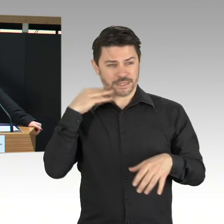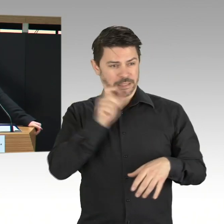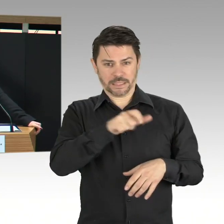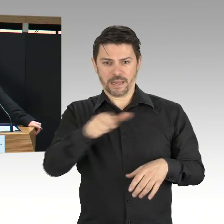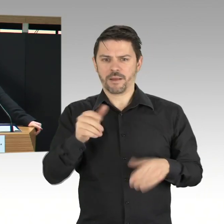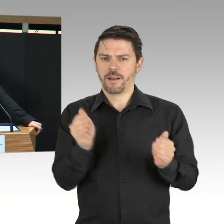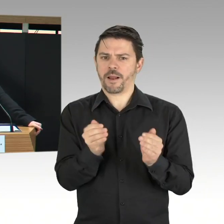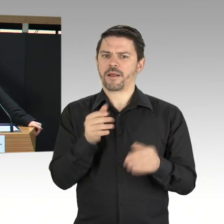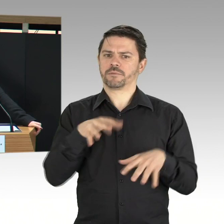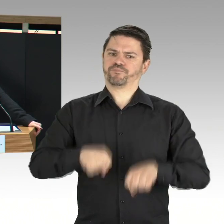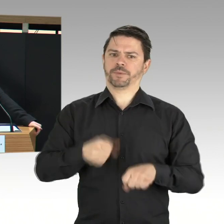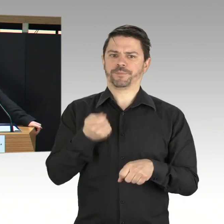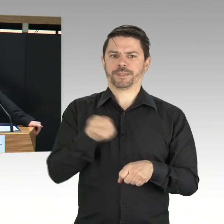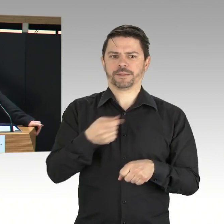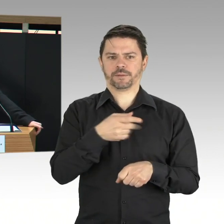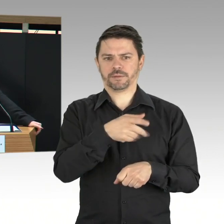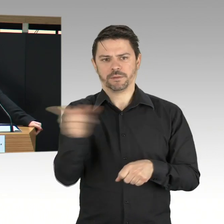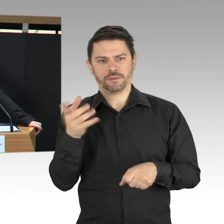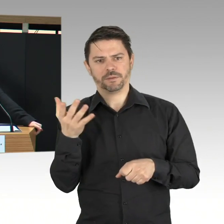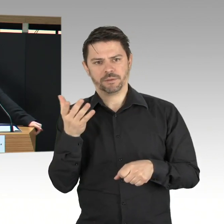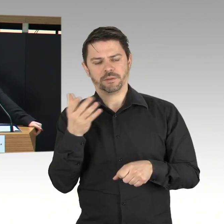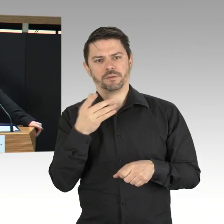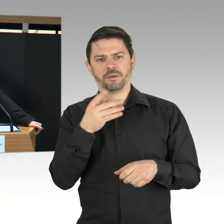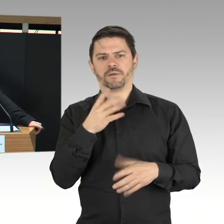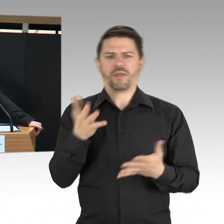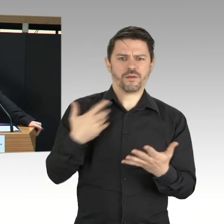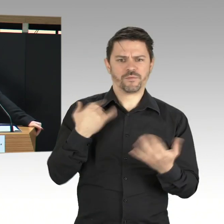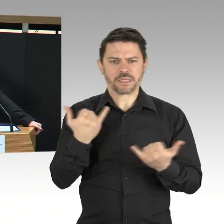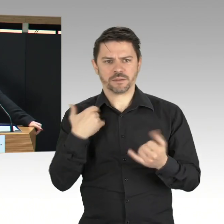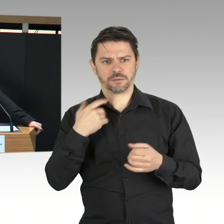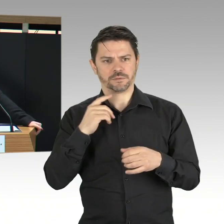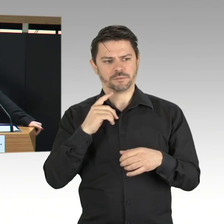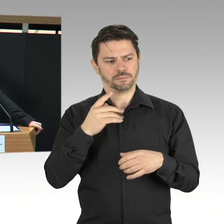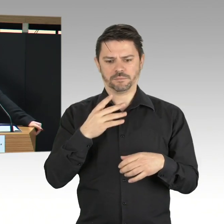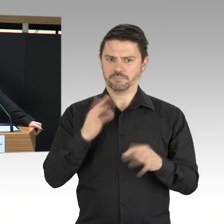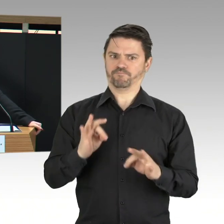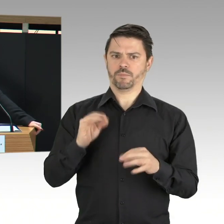von denen Sie ja schon gespickt worden sind als Opposition.